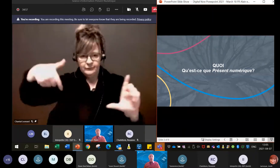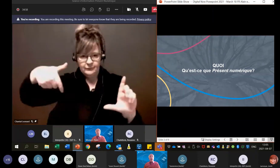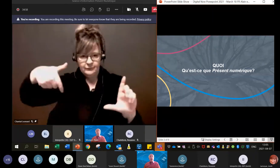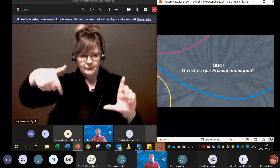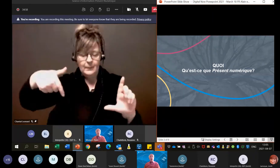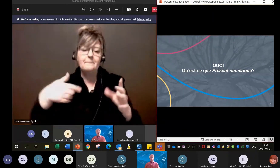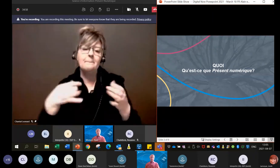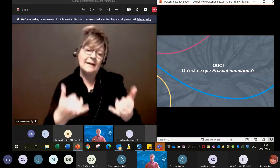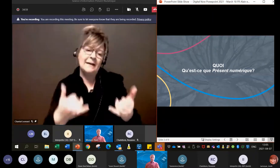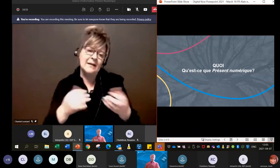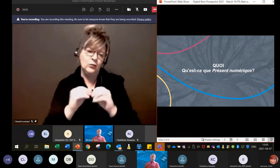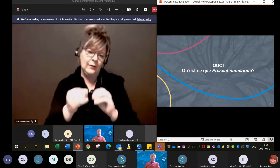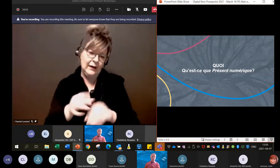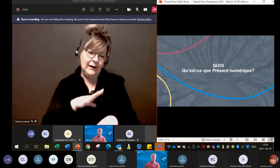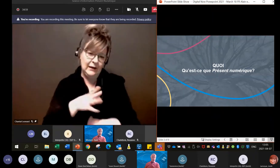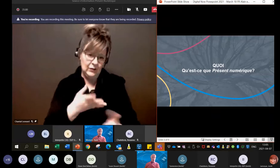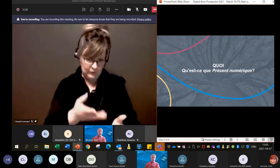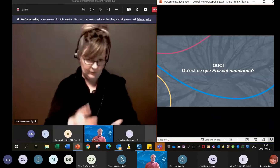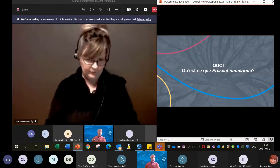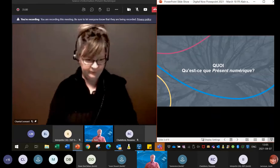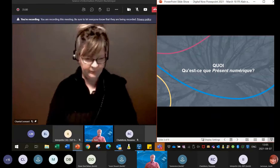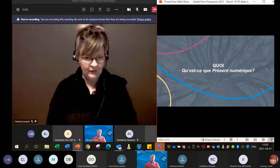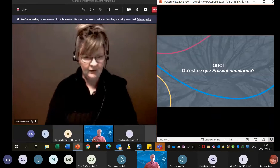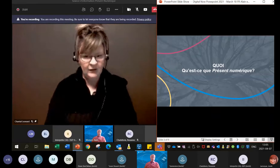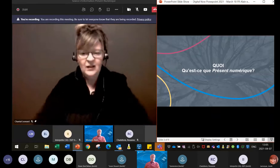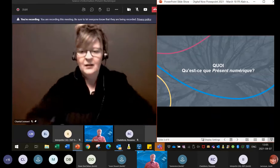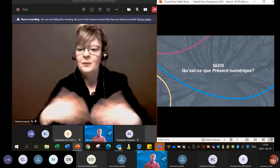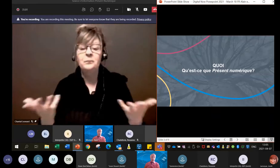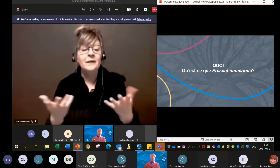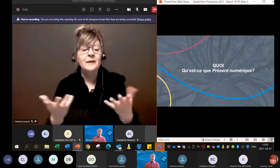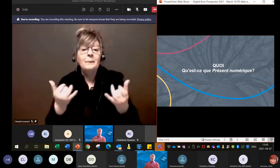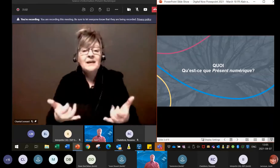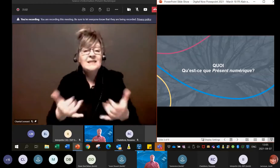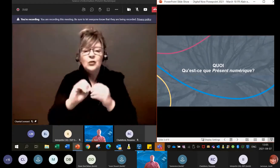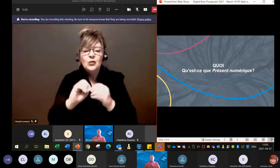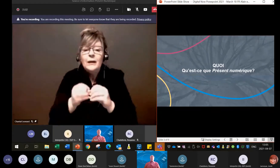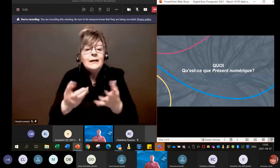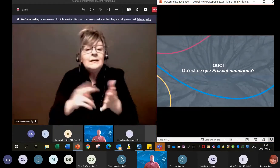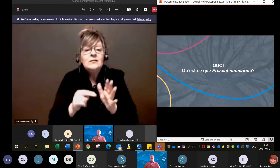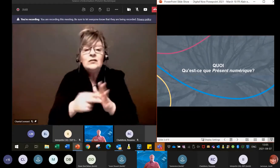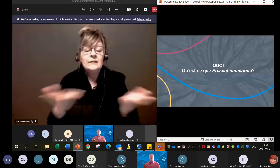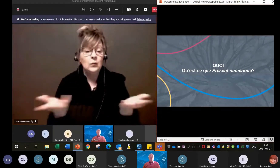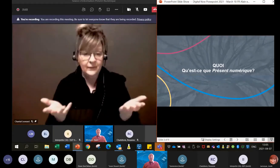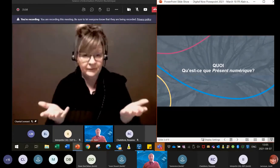Donc, qu’est-ce que Présent numérique?